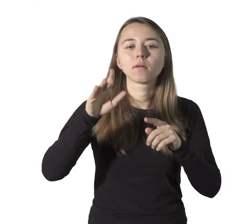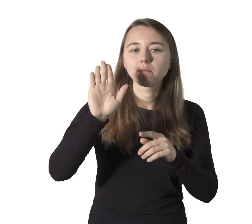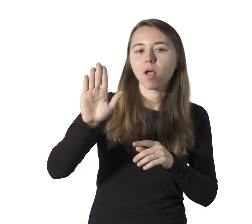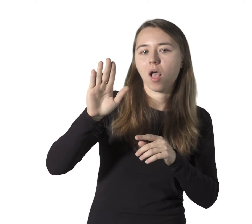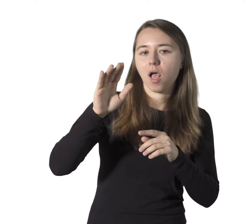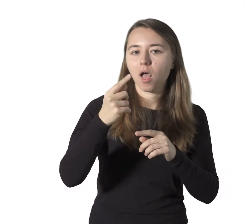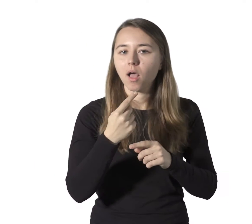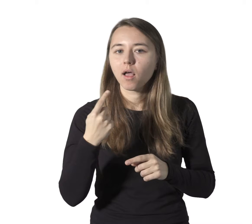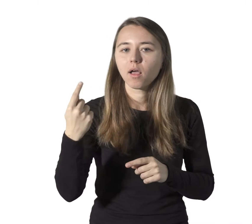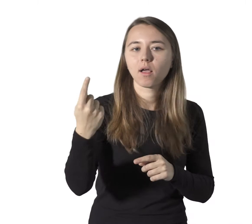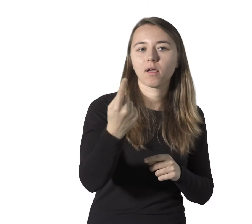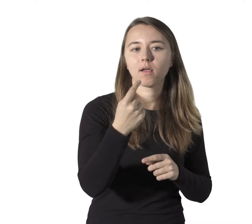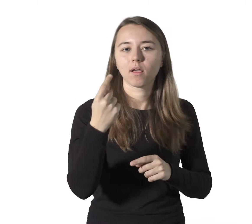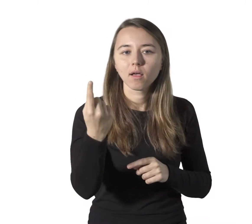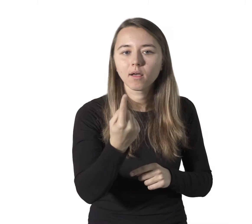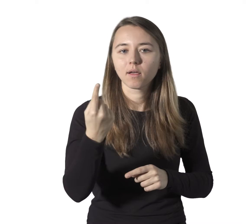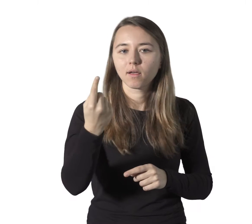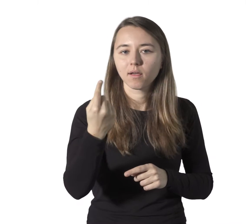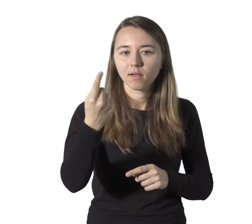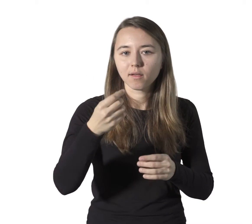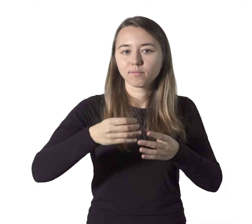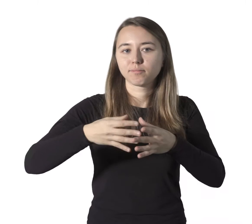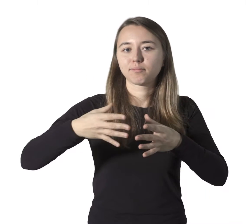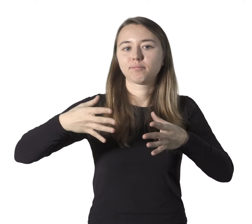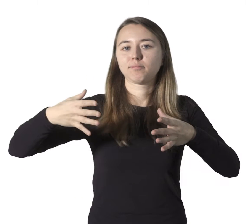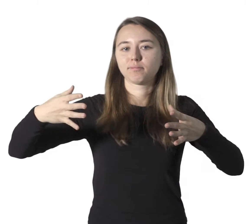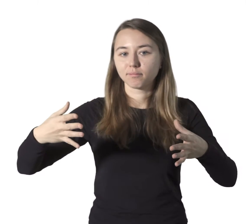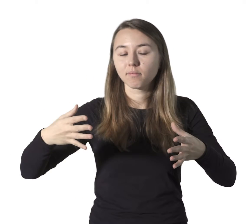tworzą sekwencje o zróżnicowanych grubościach.